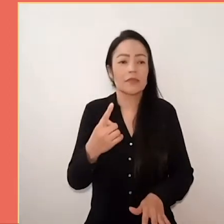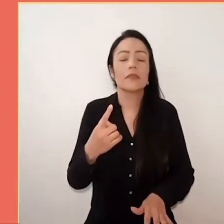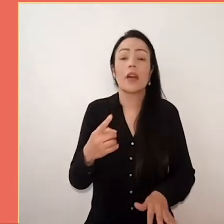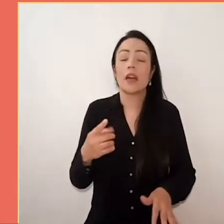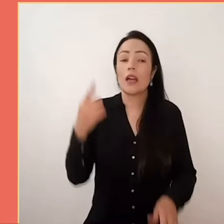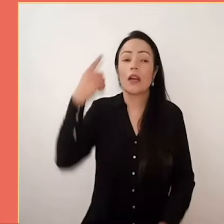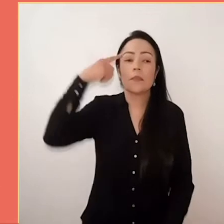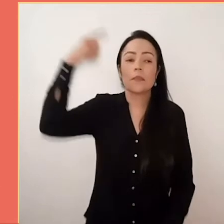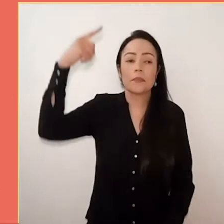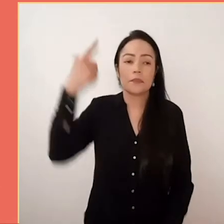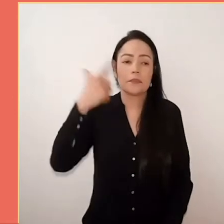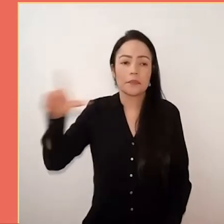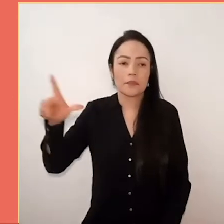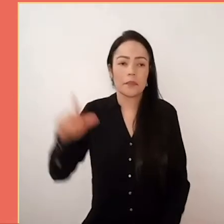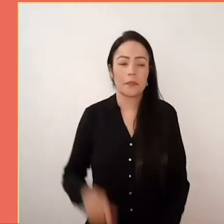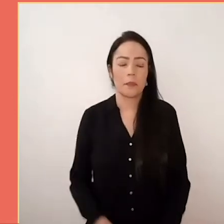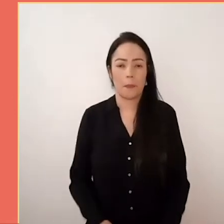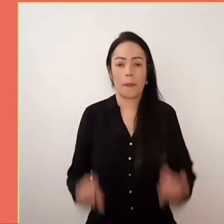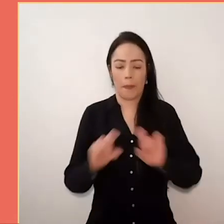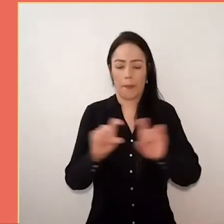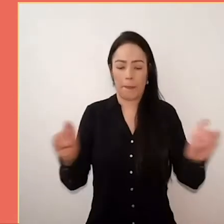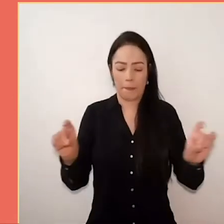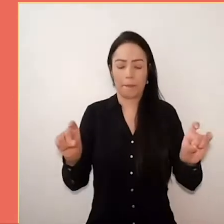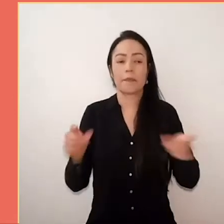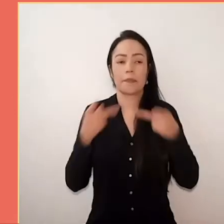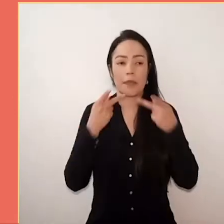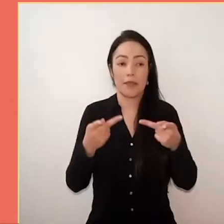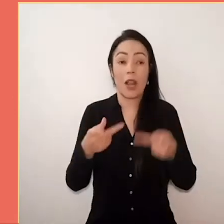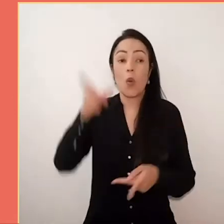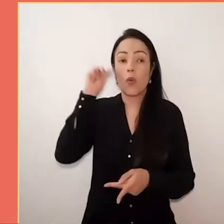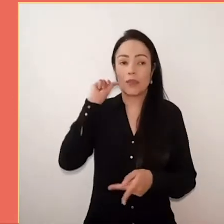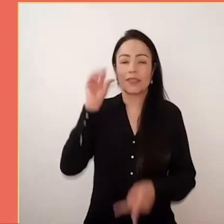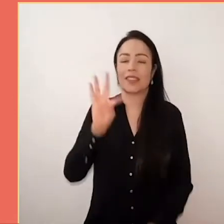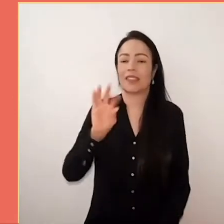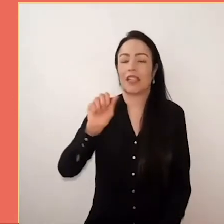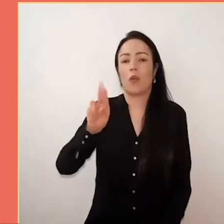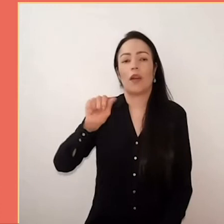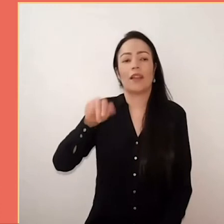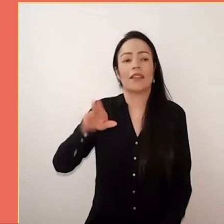de uma frase que foi dita ontem pela Tawane, que ela fala o seguinte.